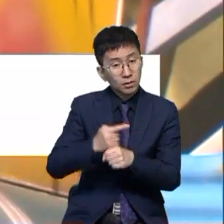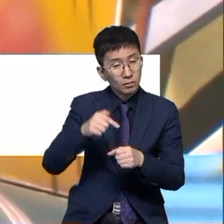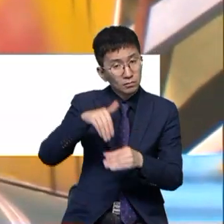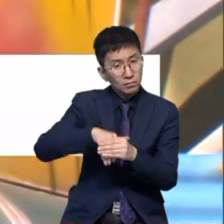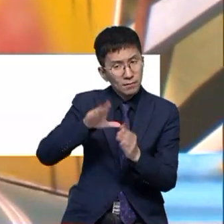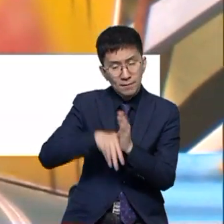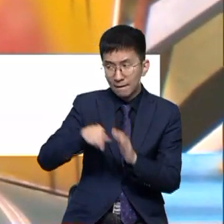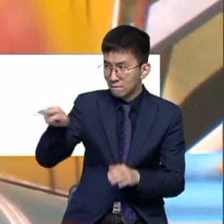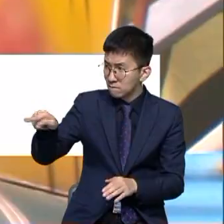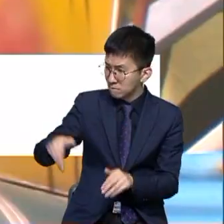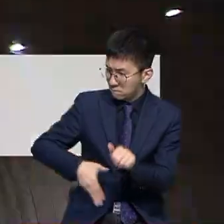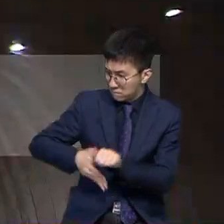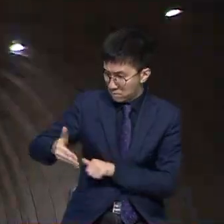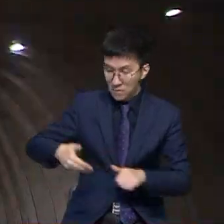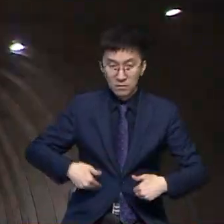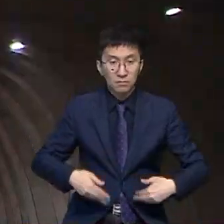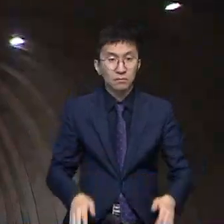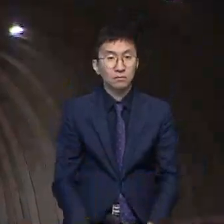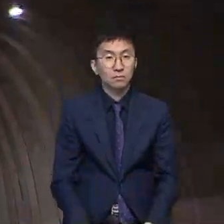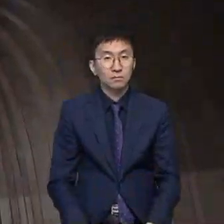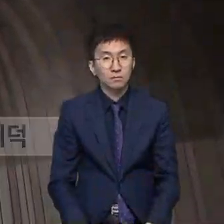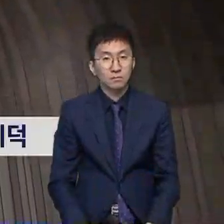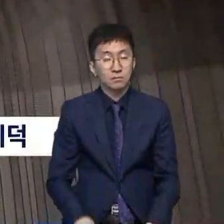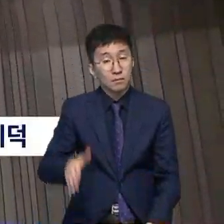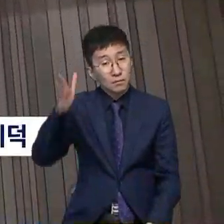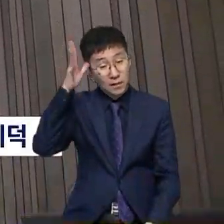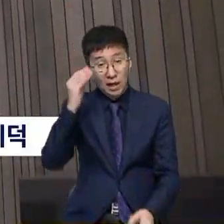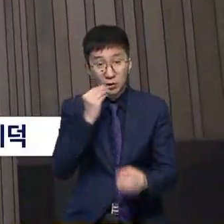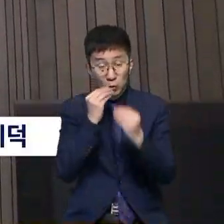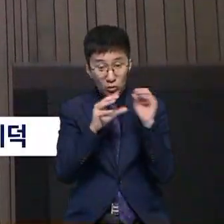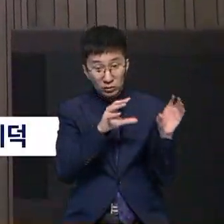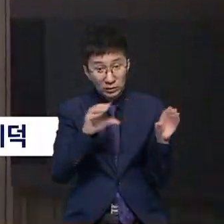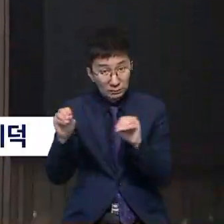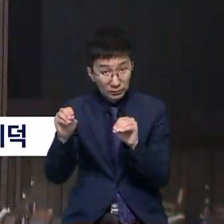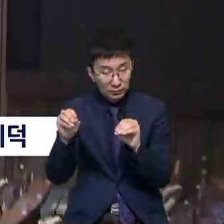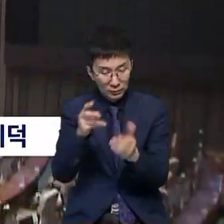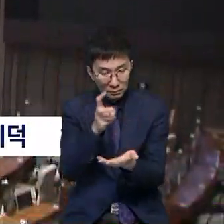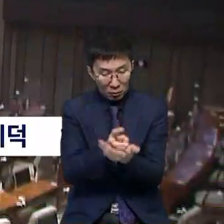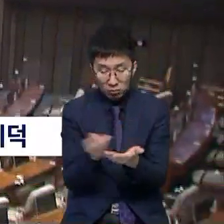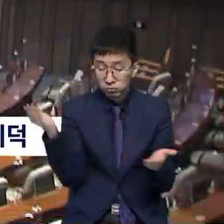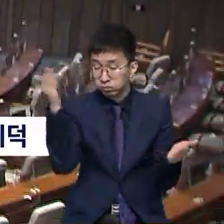(기자) 개 식용 금지 관련 법안은 9건이 발의돼 있는데 여야가 한목소리를 내면서